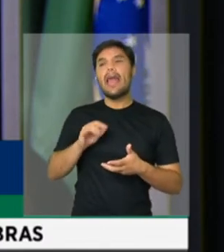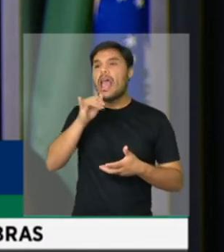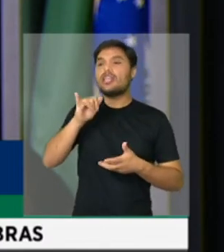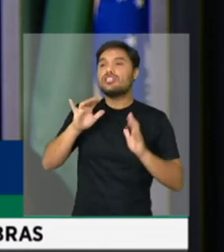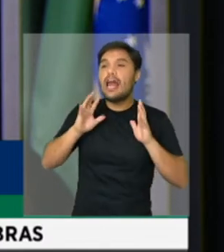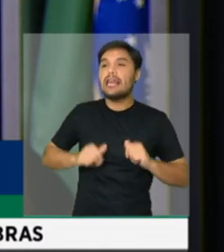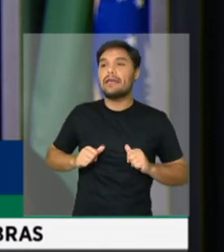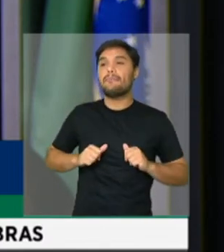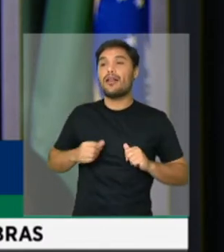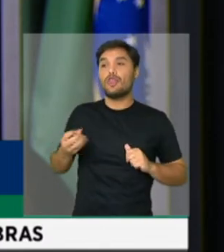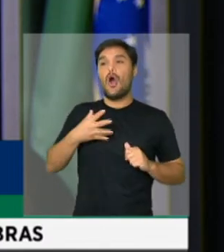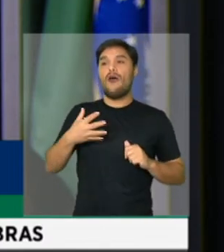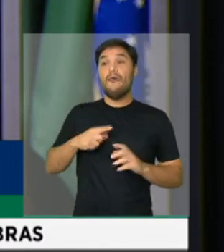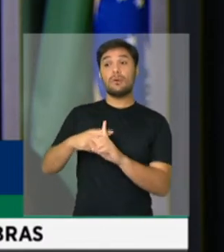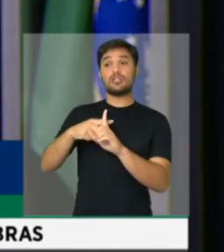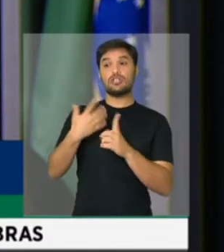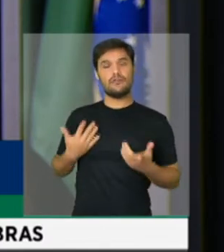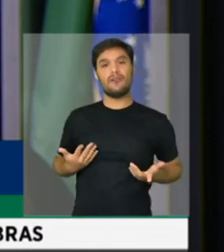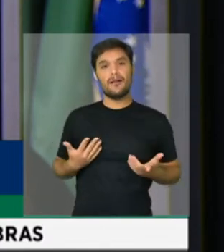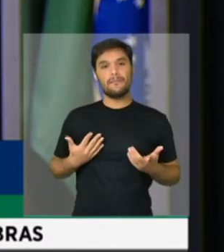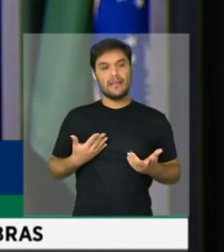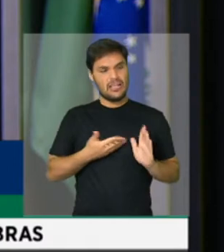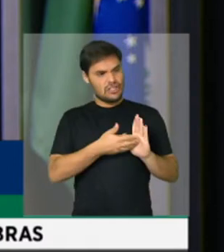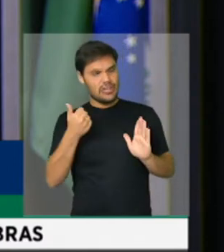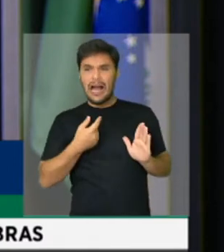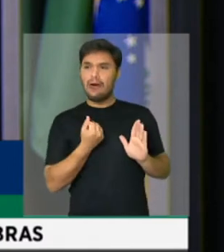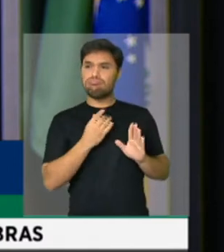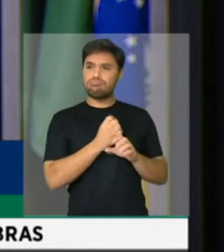SENTIDO DE GARANTIR TAMBÉM... O AVANÇO NO QUE DIZ RESPEITO A QUALIDADE DE VIDA. AO